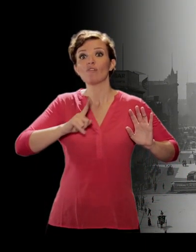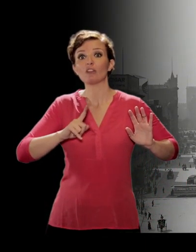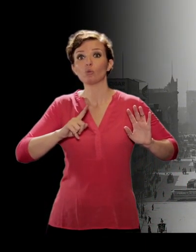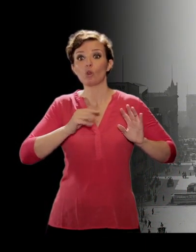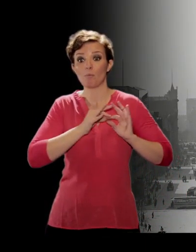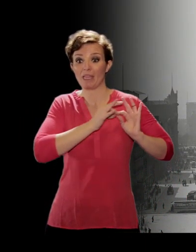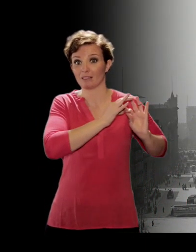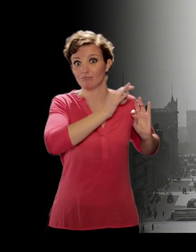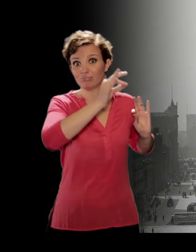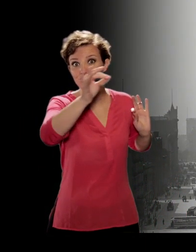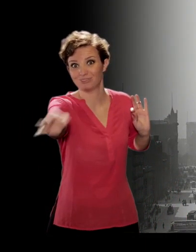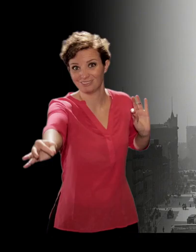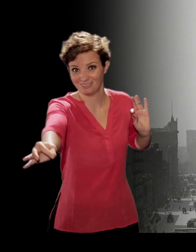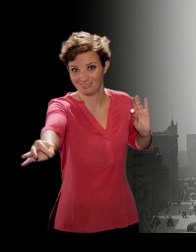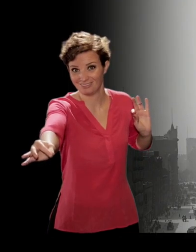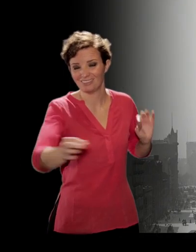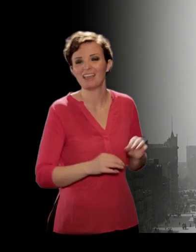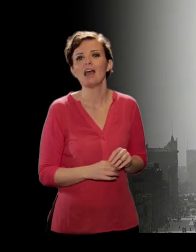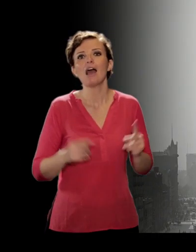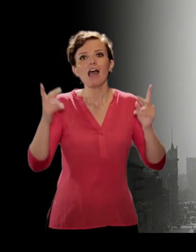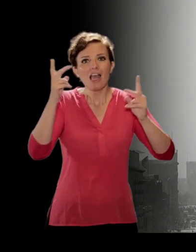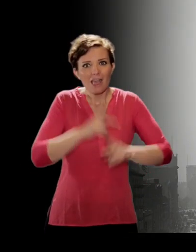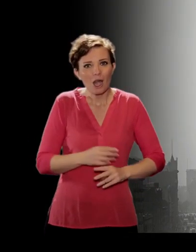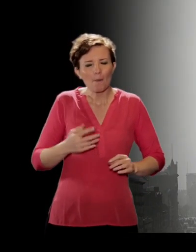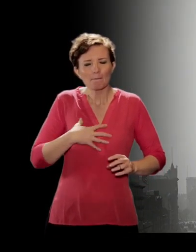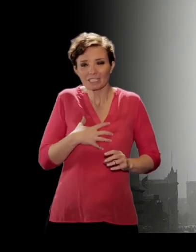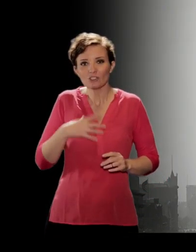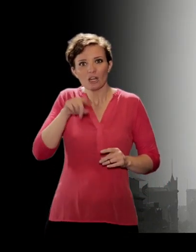Ancora più impressionante è il progresso delle costruzioni alte.